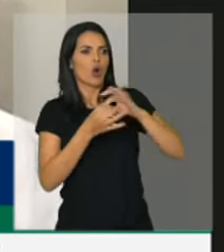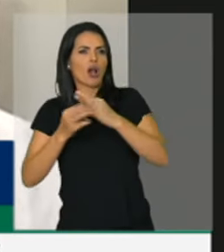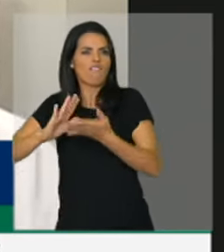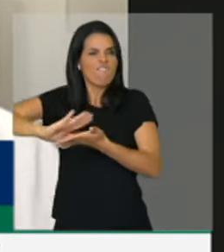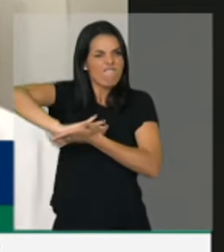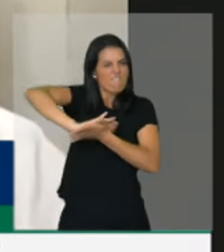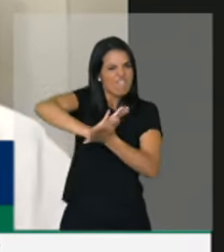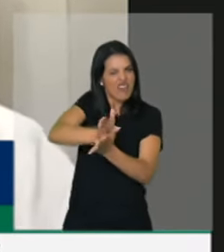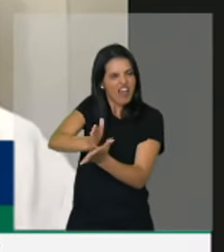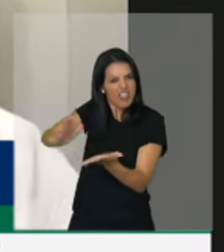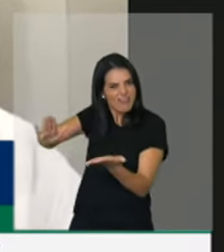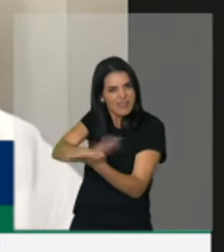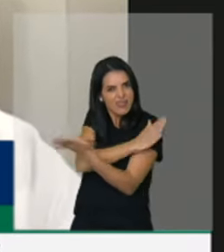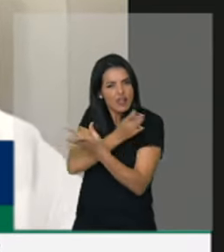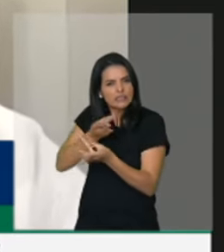PELO RETORNO AO MAPA DA FOME.